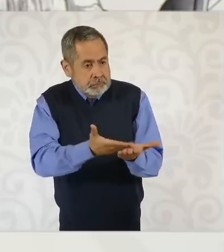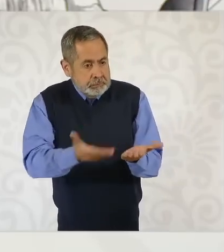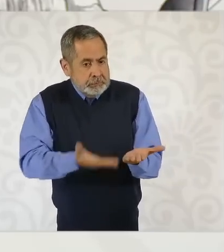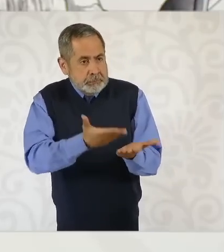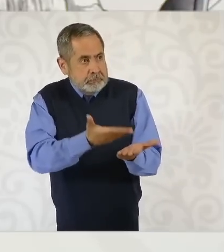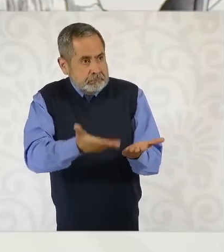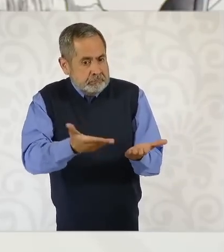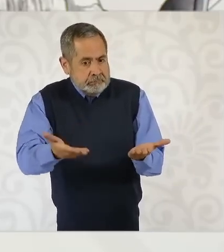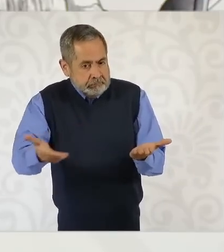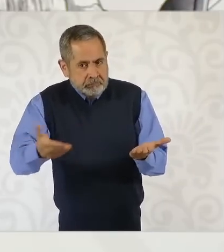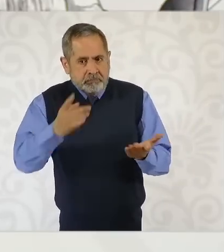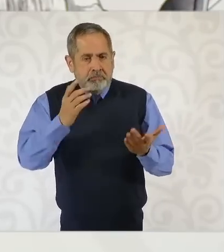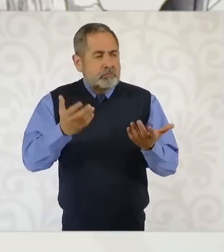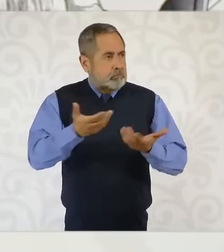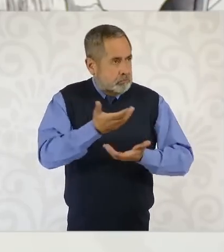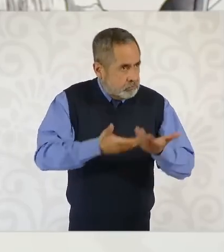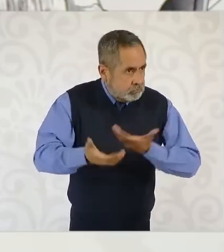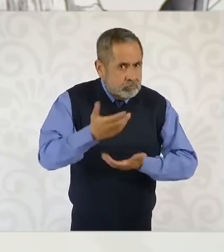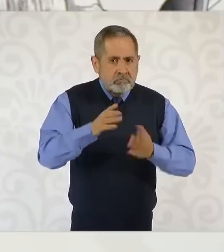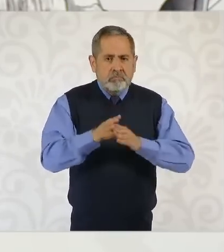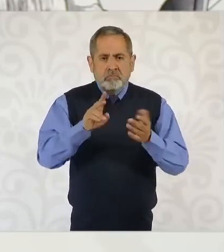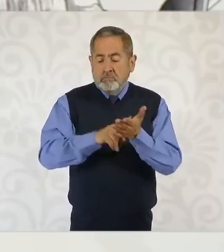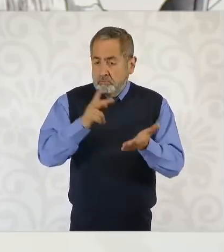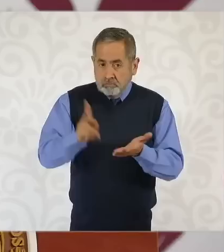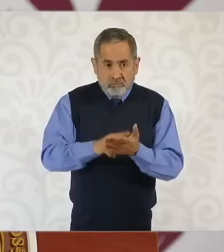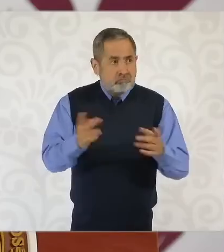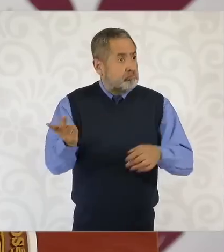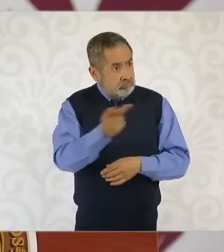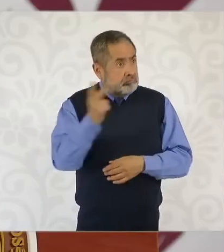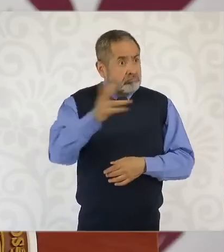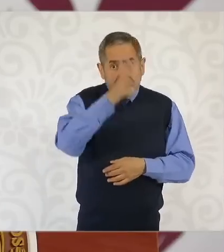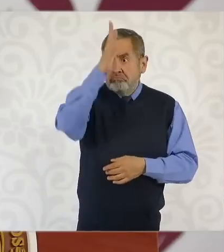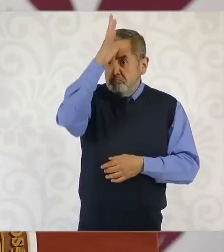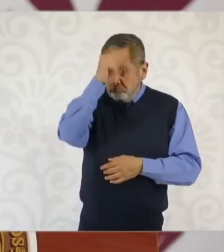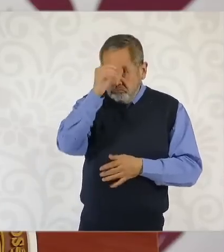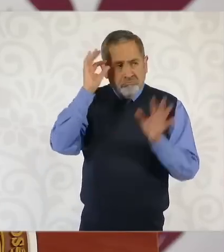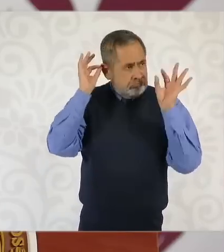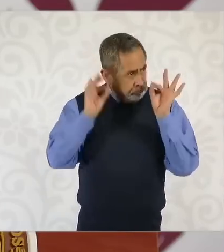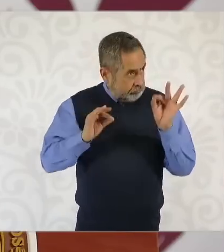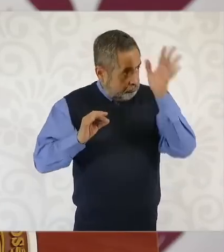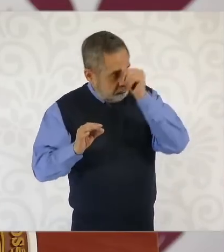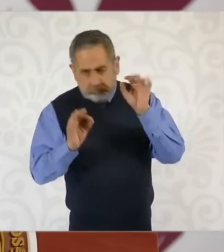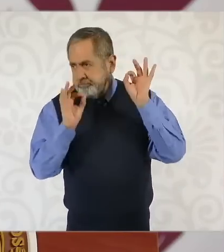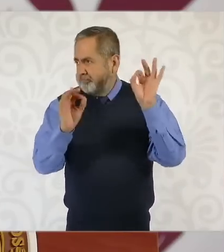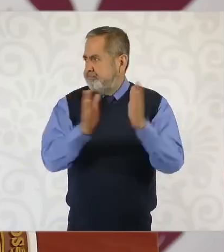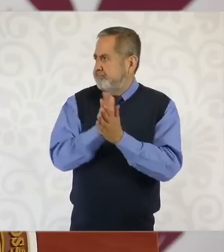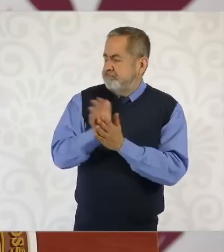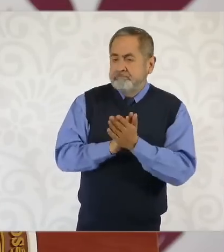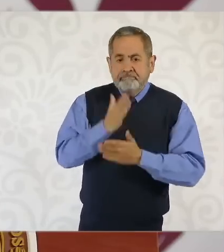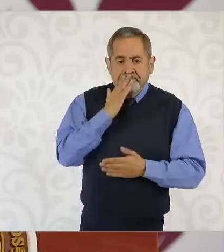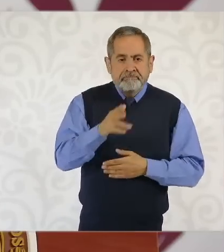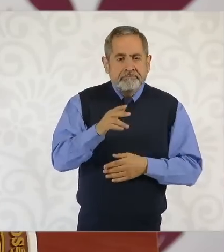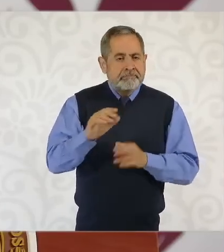temas comerciales repito se llegaron acuerdos muy importantes en la reunión sobre seguridad